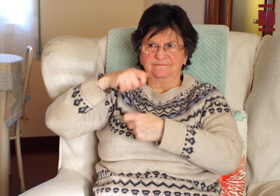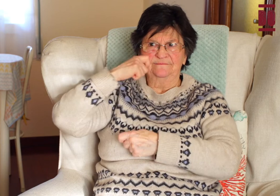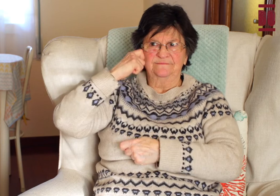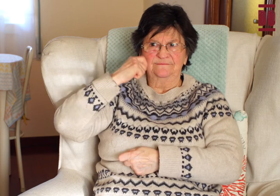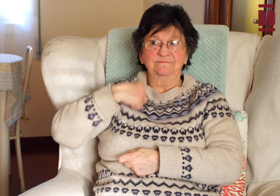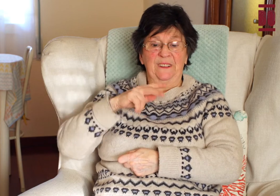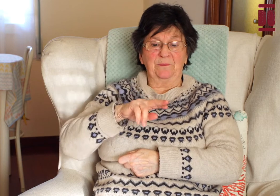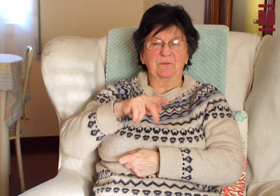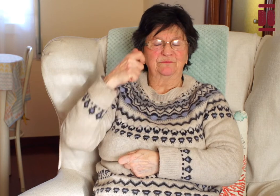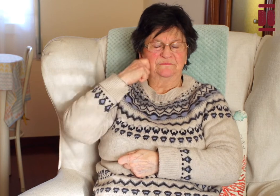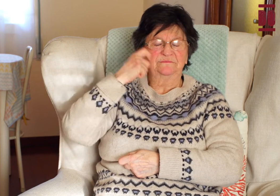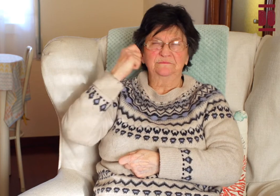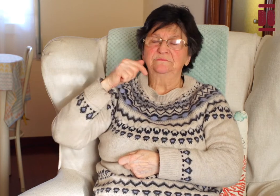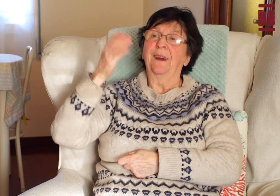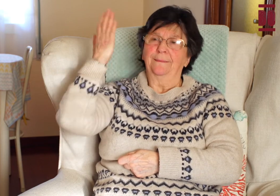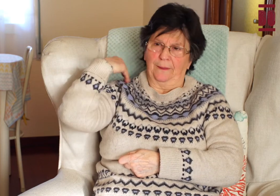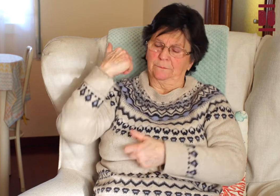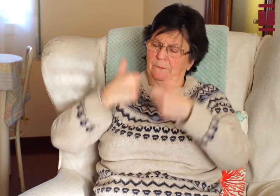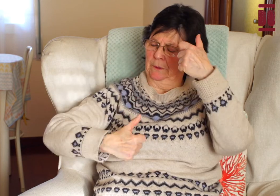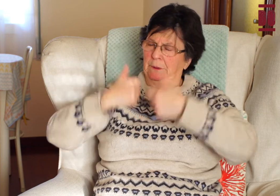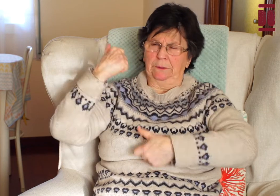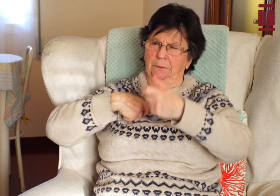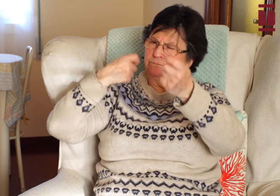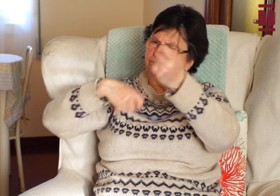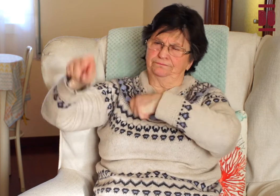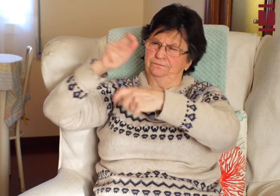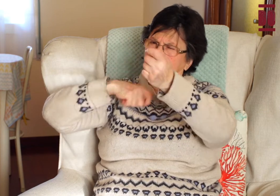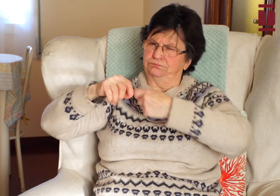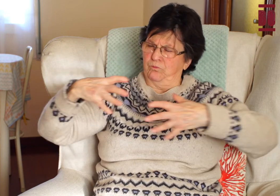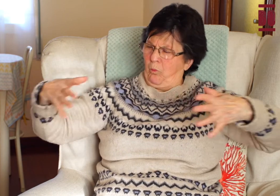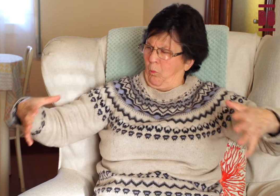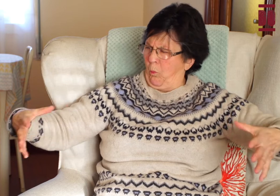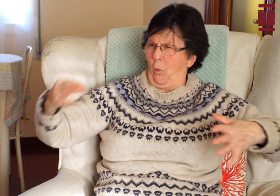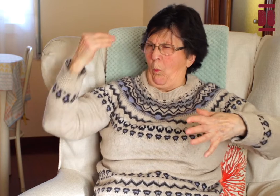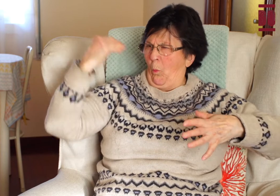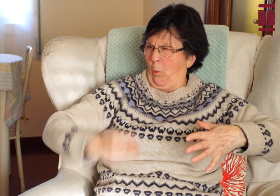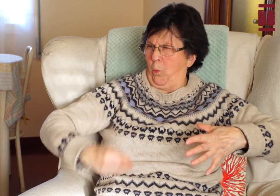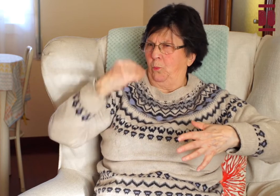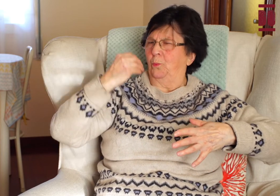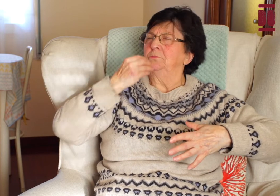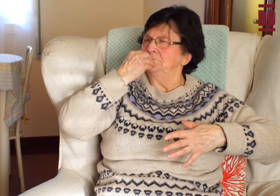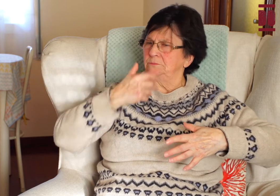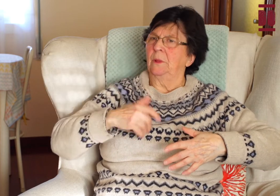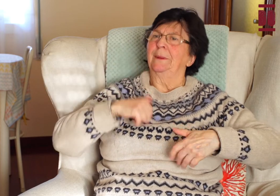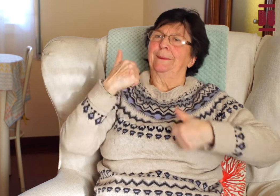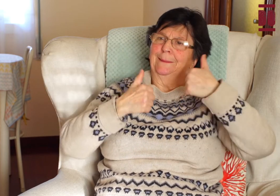marcados. Los de mi hermano también. Hace años había mucha leche, se vendía muchísimo. Mucha cantidad y de calidad.